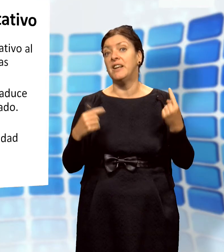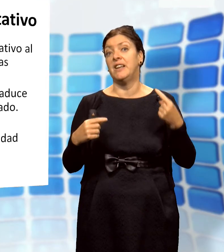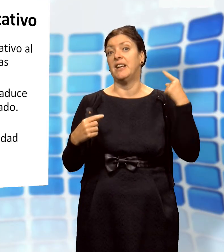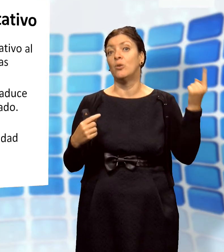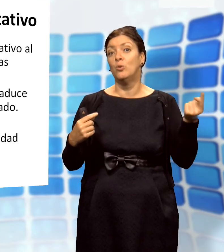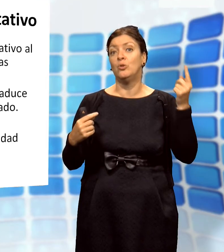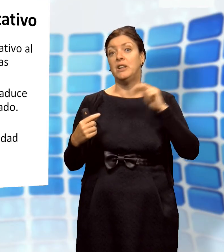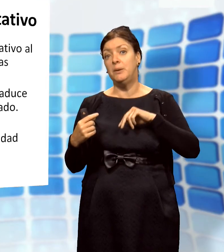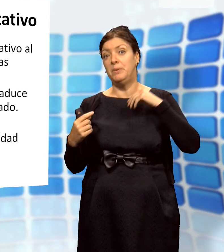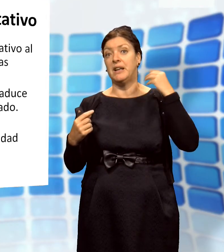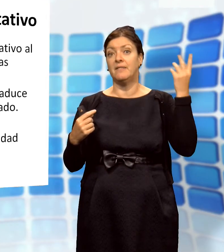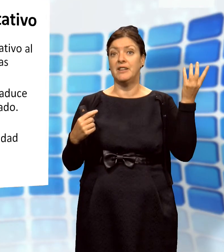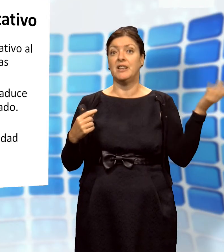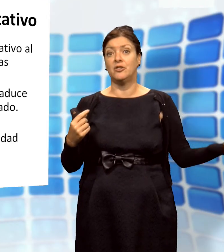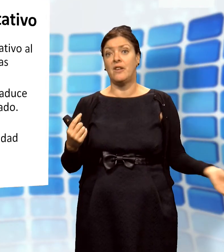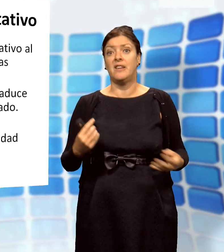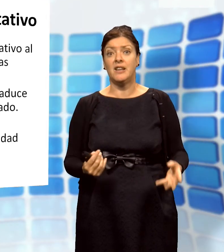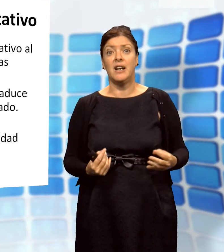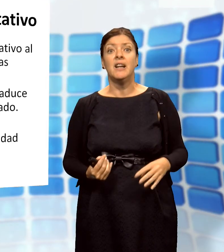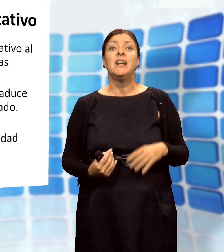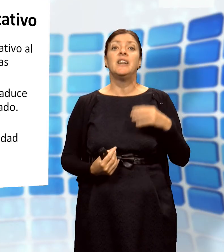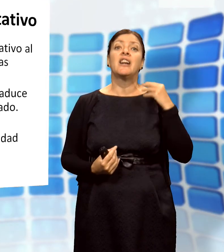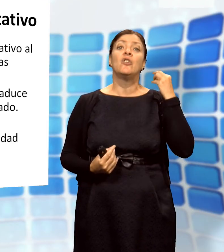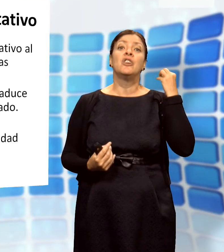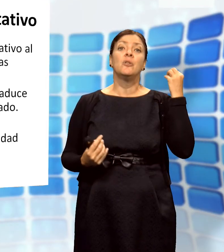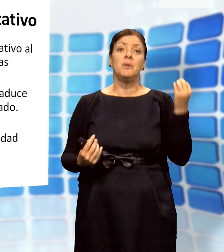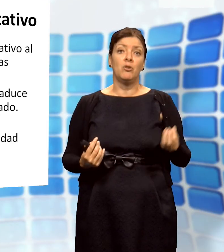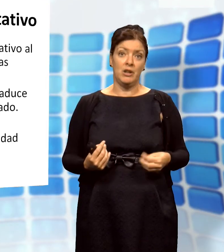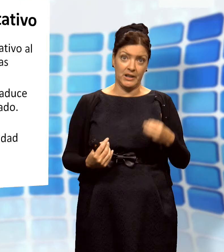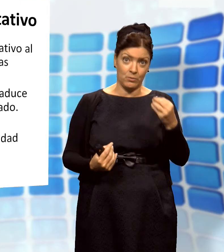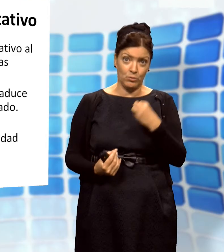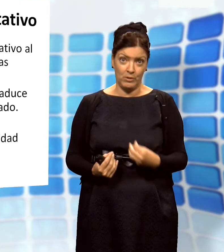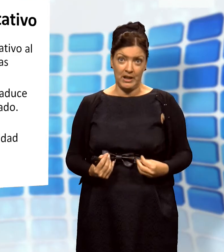diferente a iglú, tipi, cabaña, choza, etc., ya que donde yo vivo, el eje cultural,